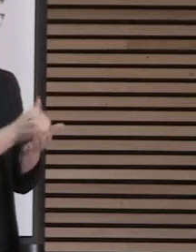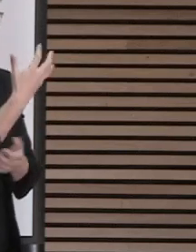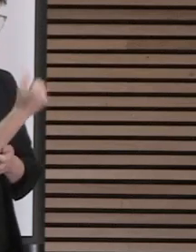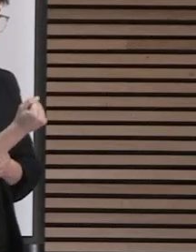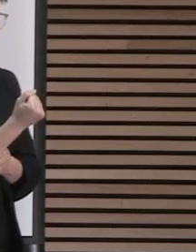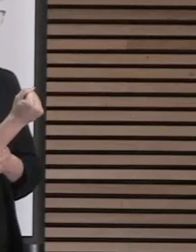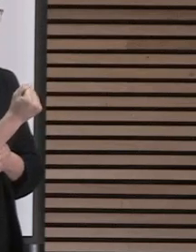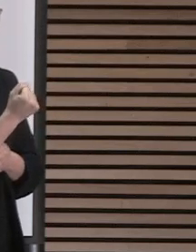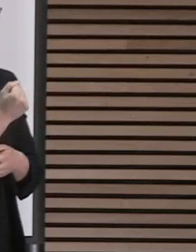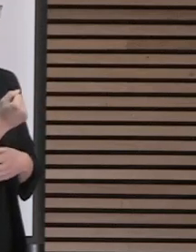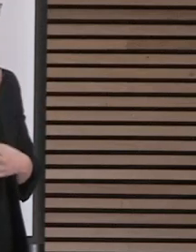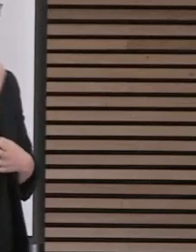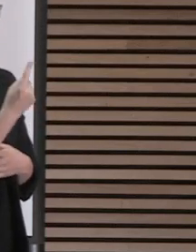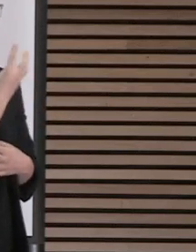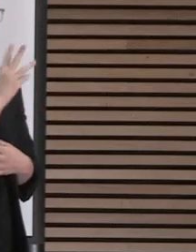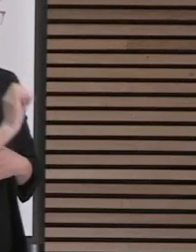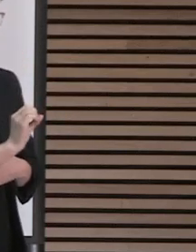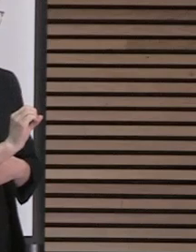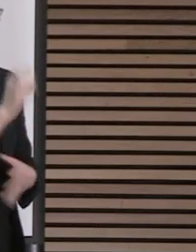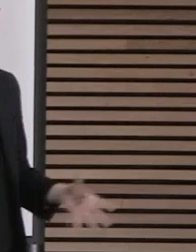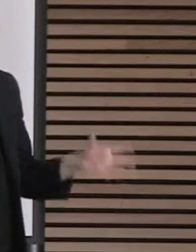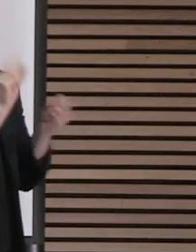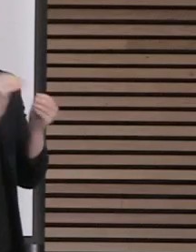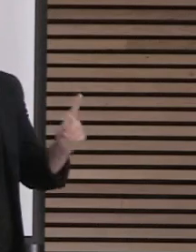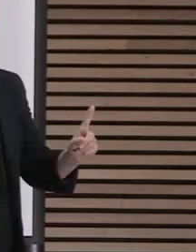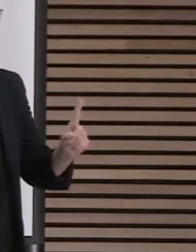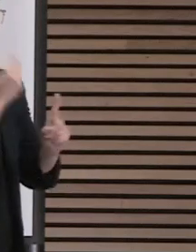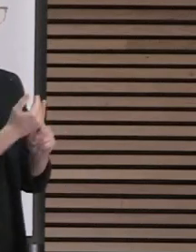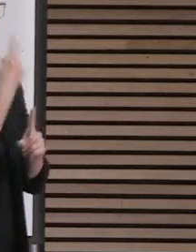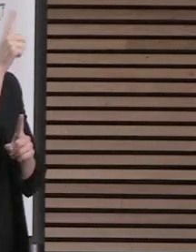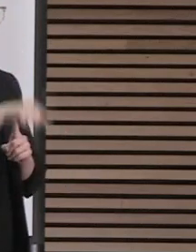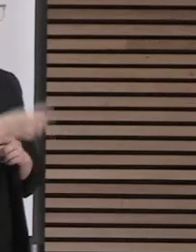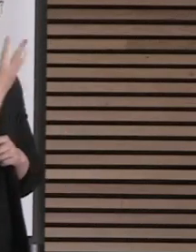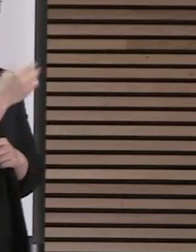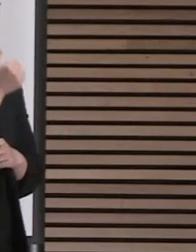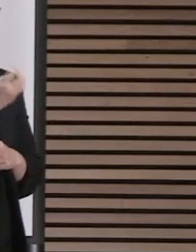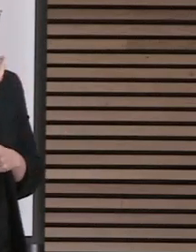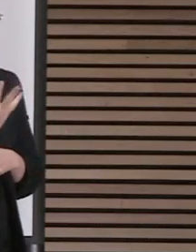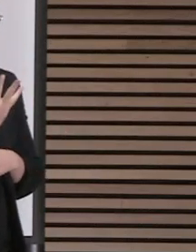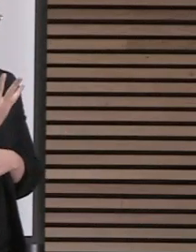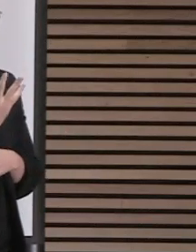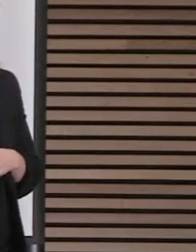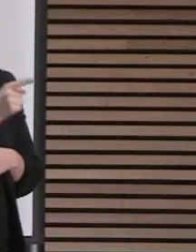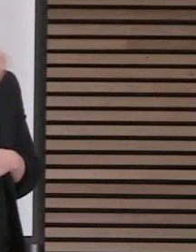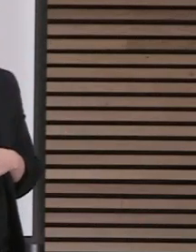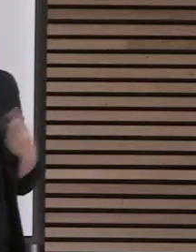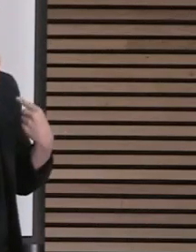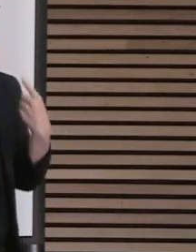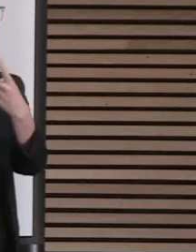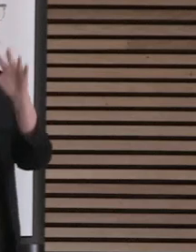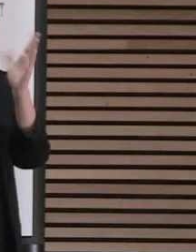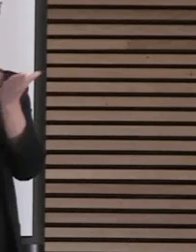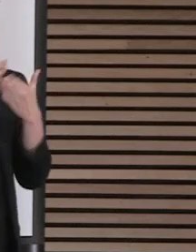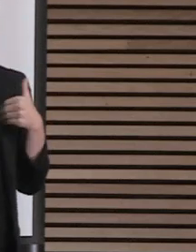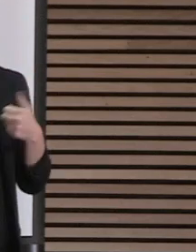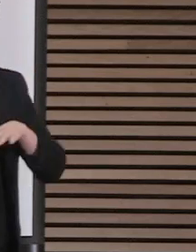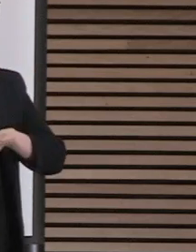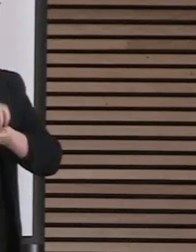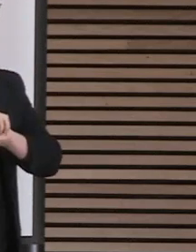whakaaro kua ora ake, ka kawe